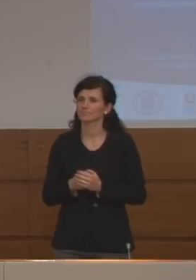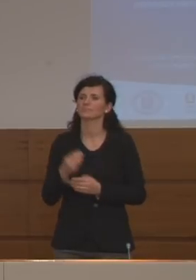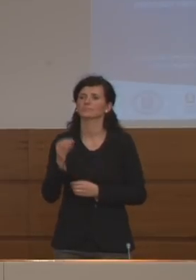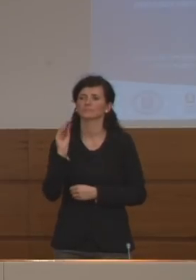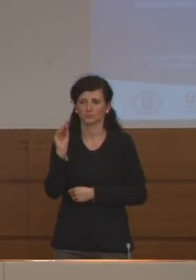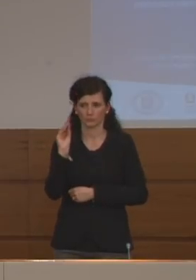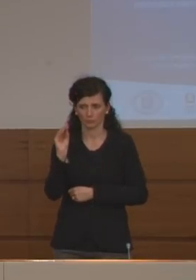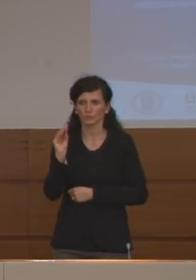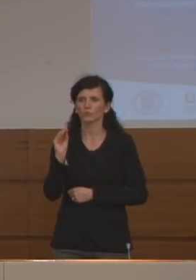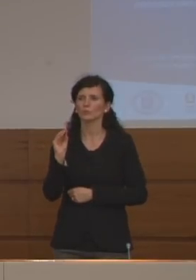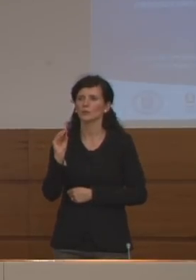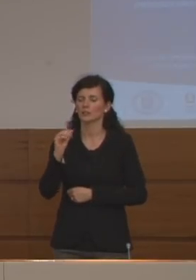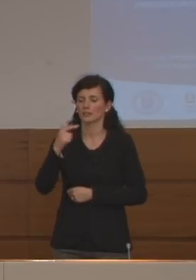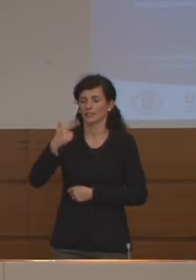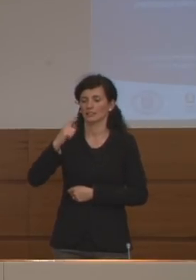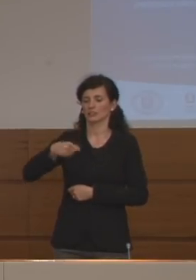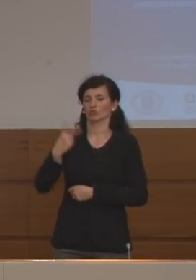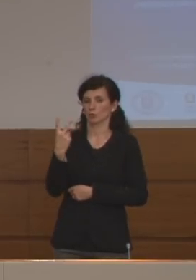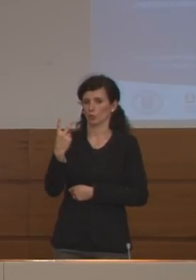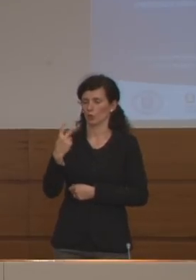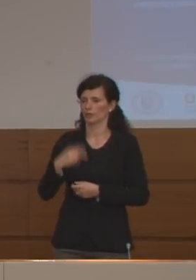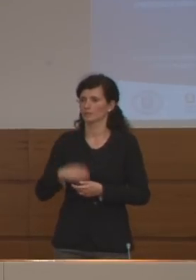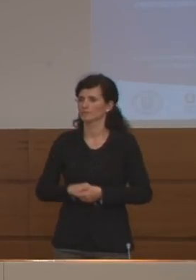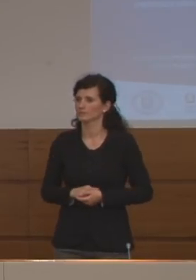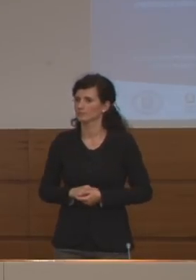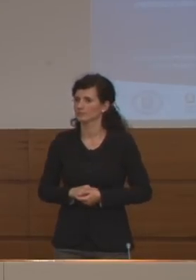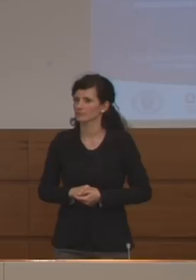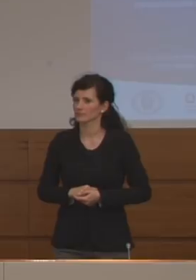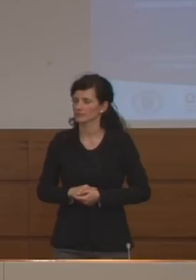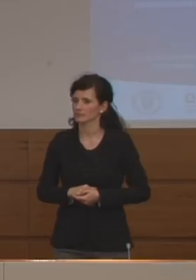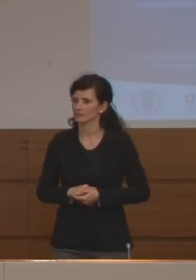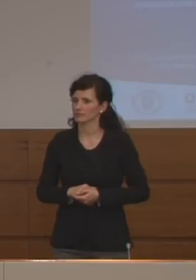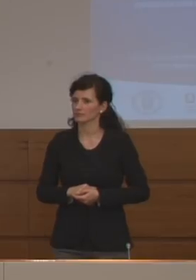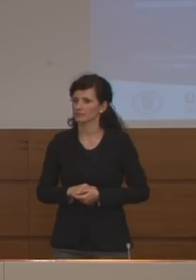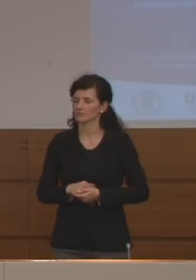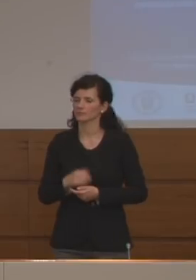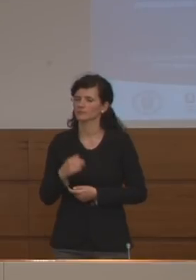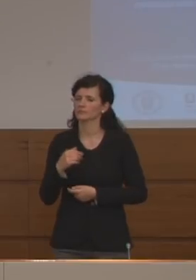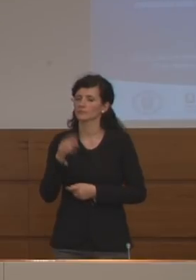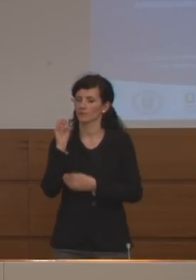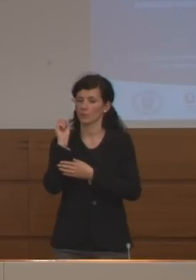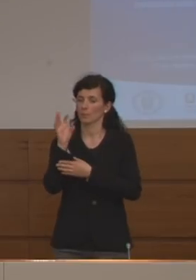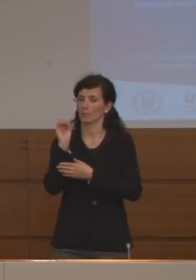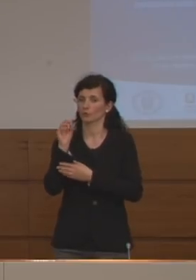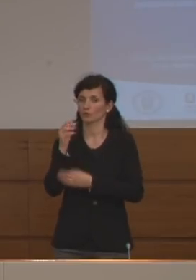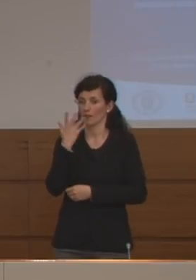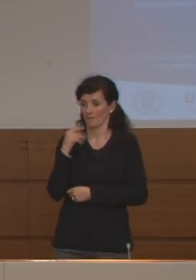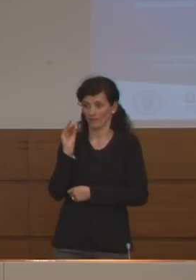Buonasera, Sabene, Tg2. Volevo fare una domanda al Professore, in realtà duplice.